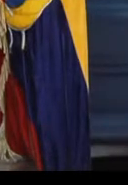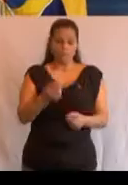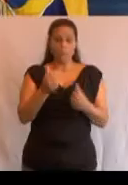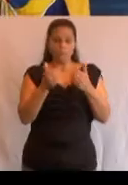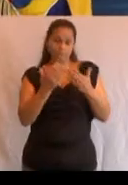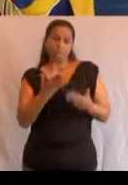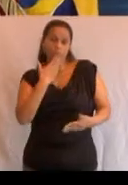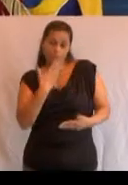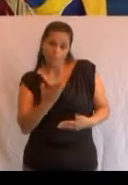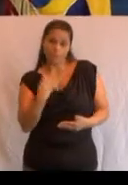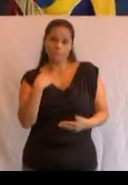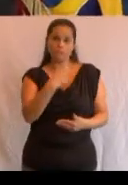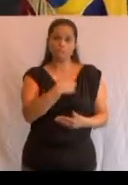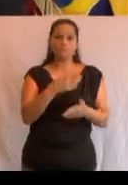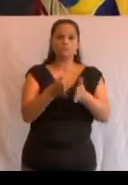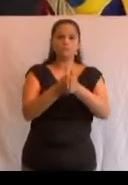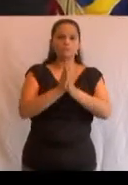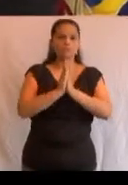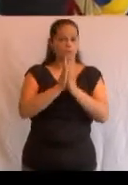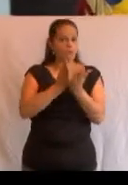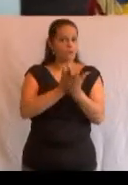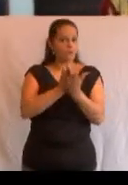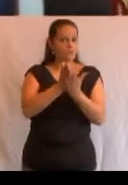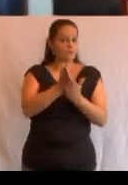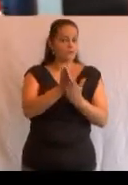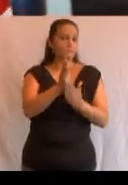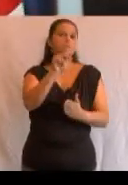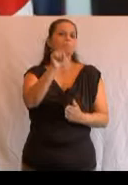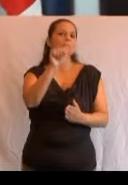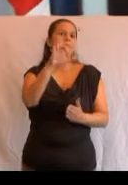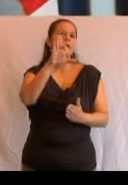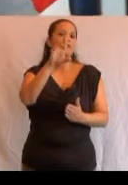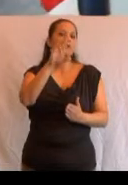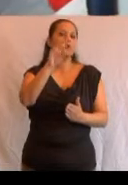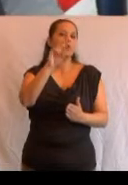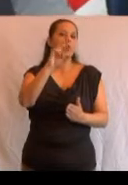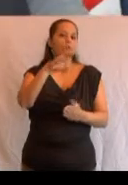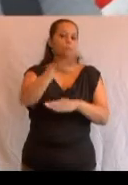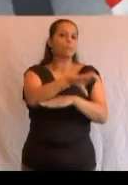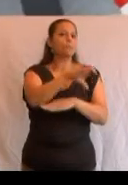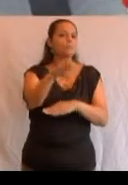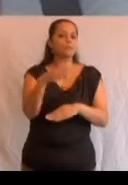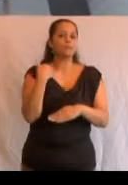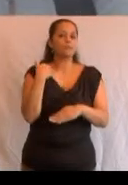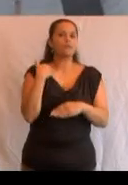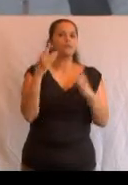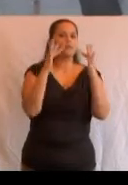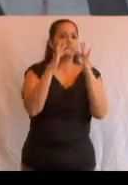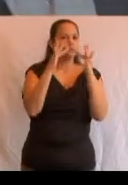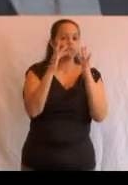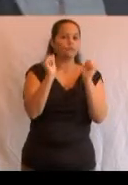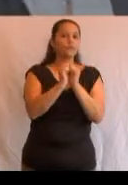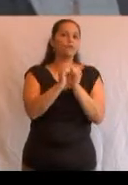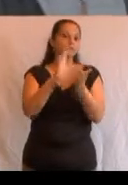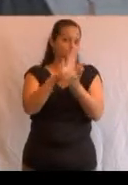Nosotros hemos pedido a través del Patronato Provincial tener un contacto con la unidad